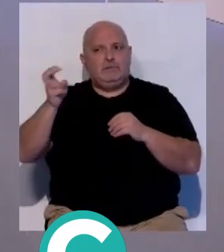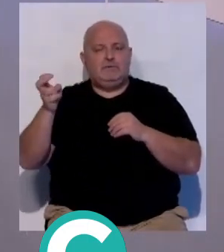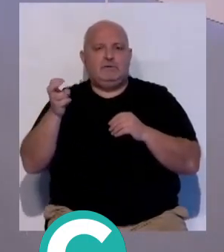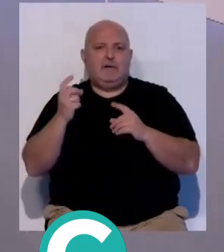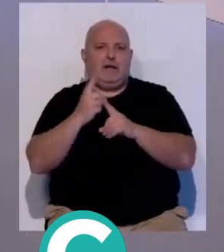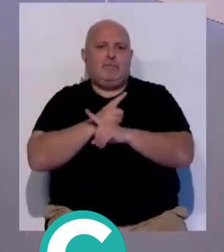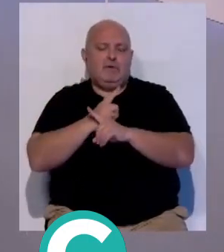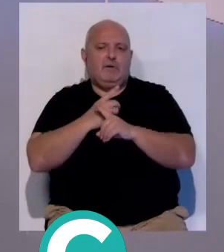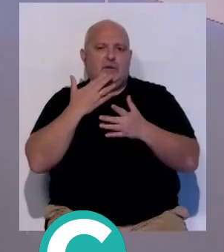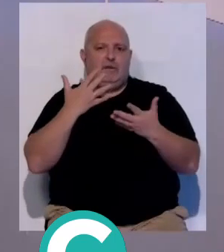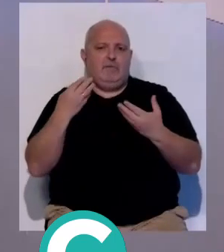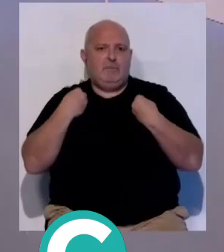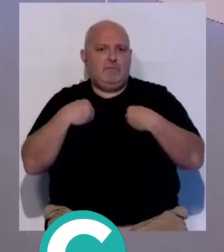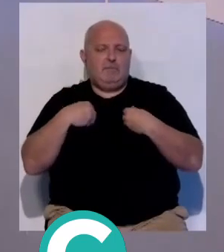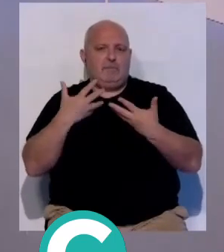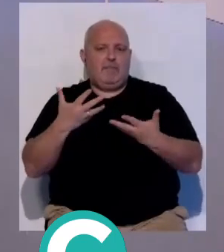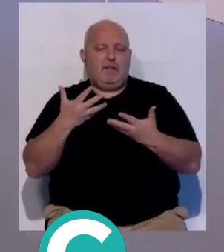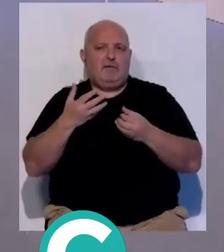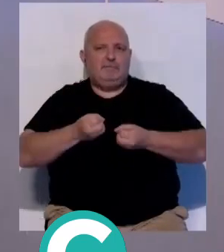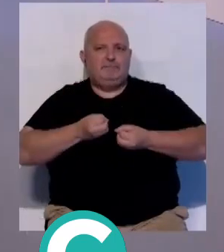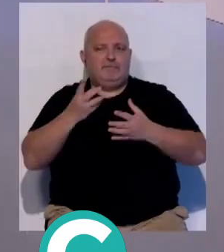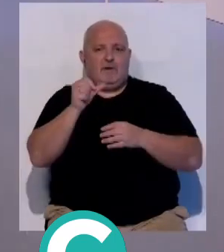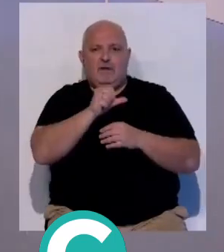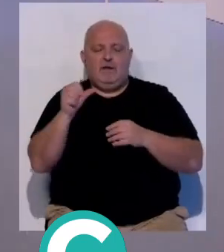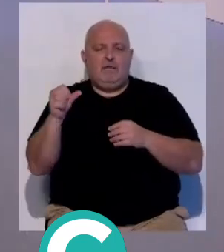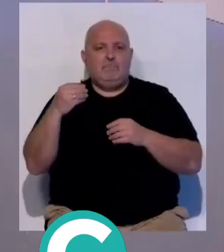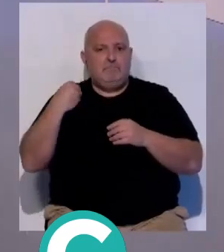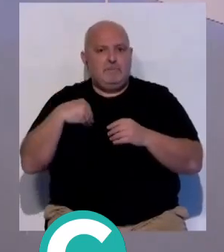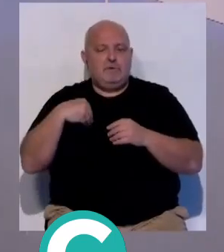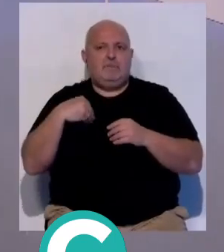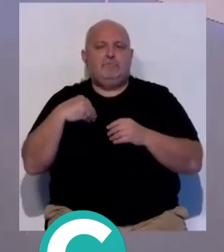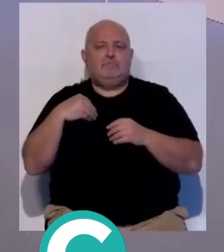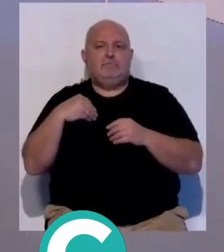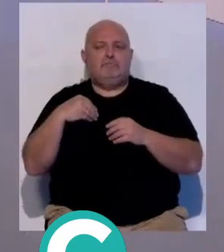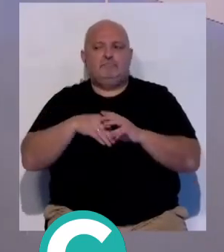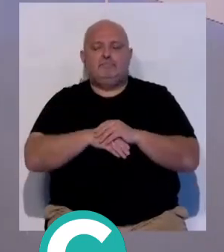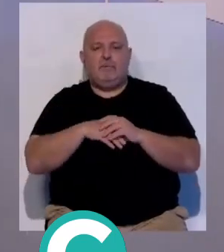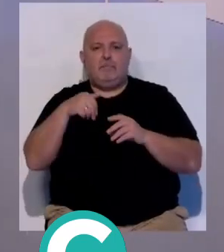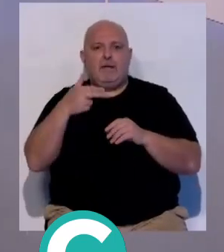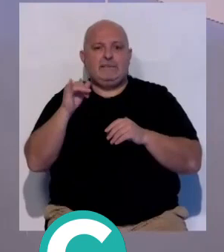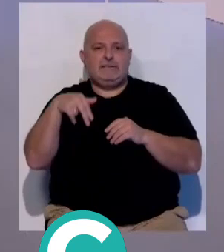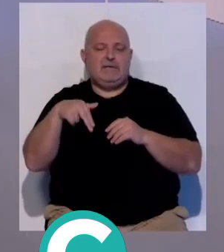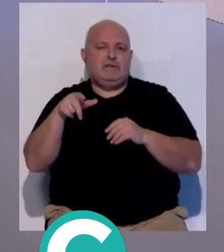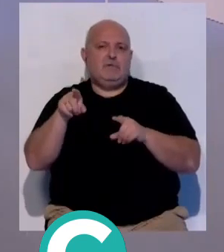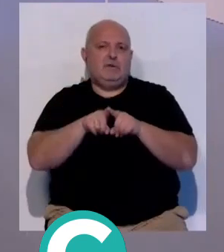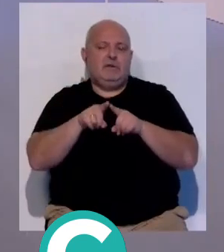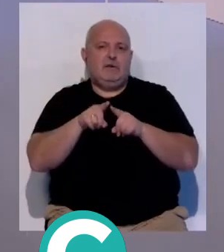cambios como aquel de que anunciábamos la semana pasada también de Machín que era Pablo machín que